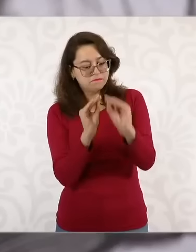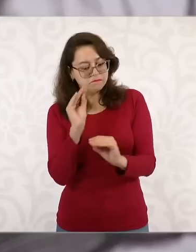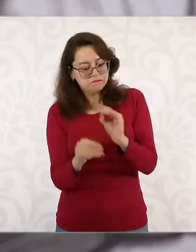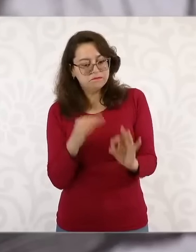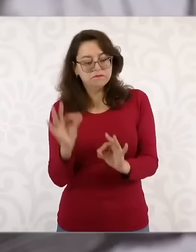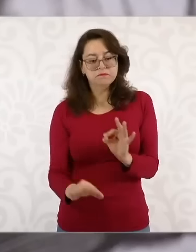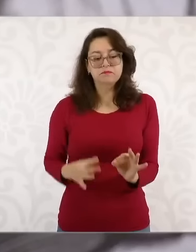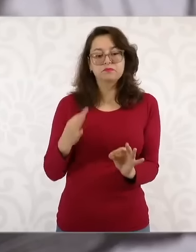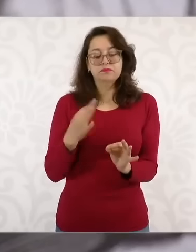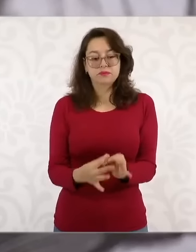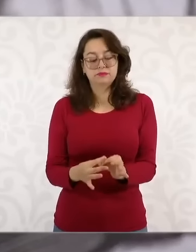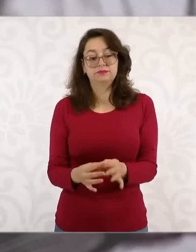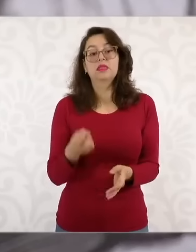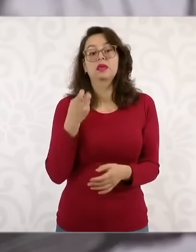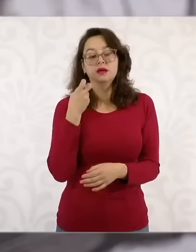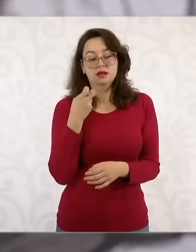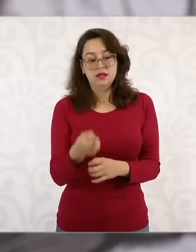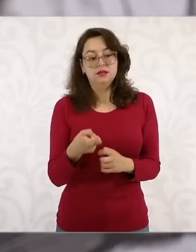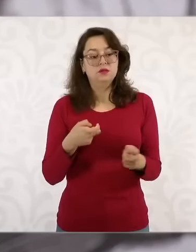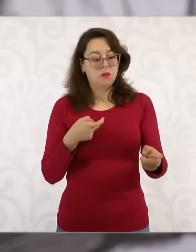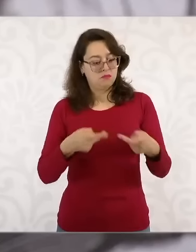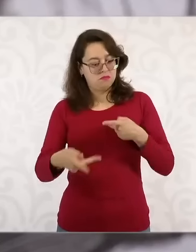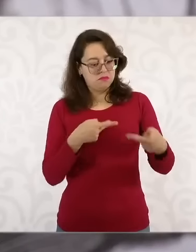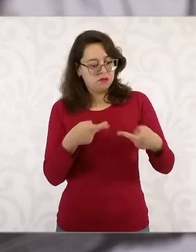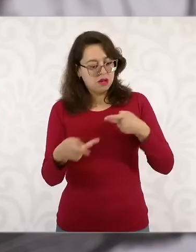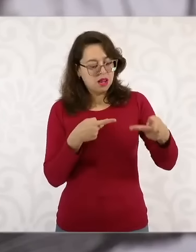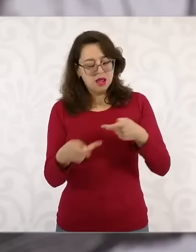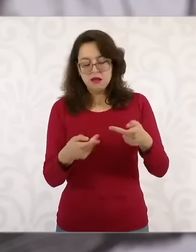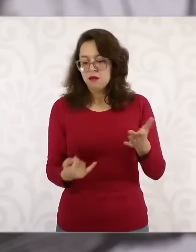realiza en términos de la planeación vinculante, lo que garantiza que las decisiones estén